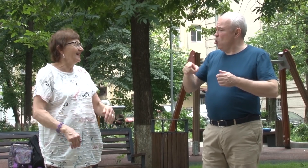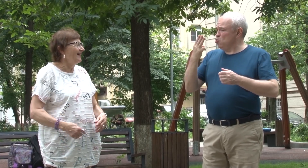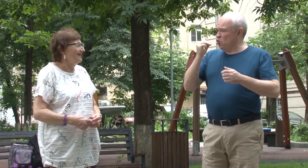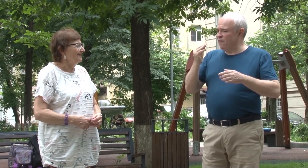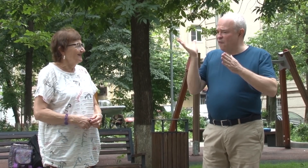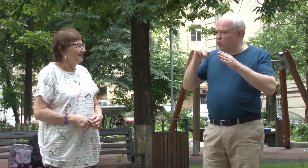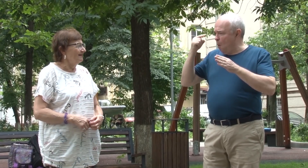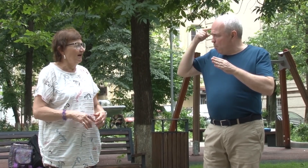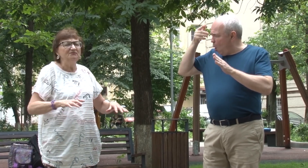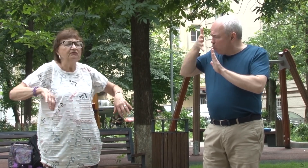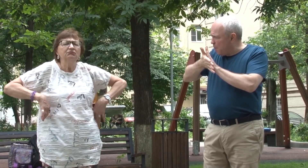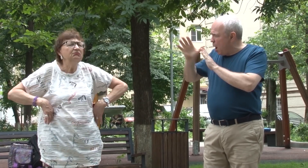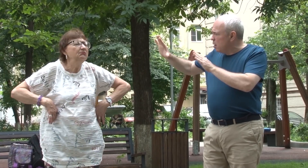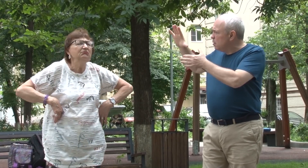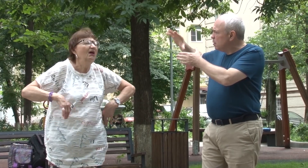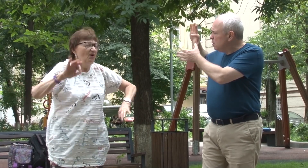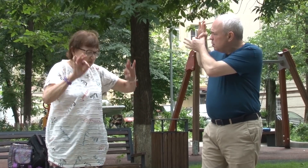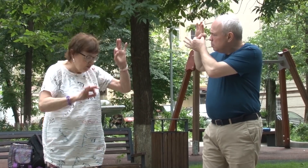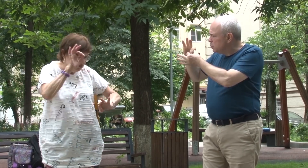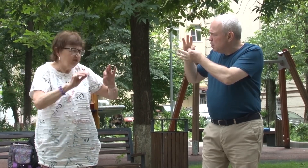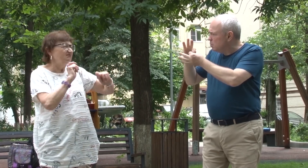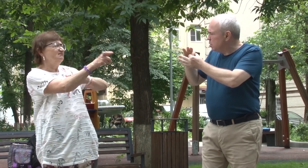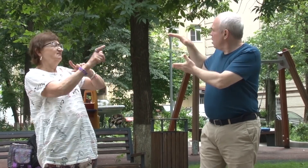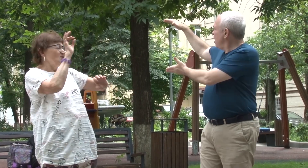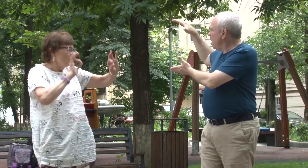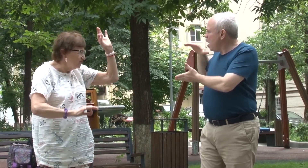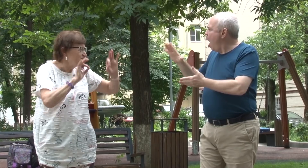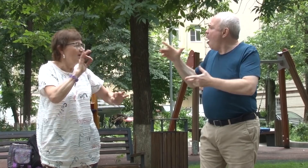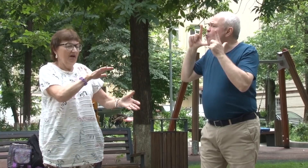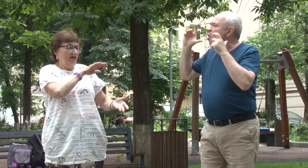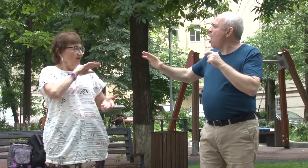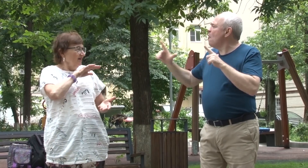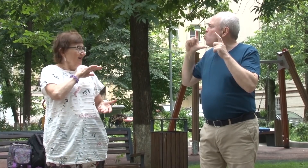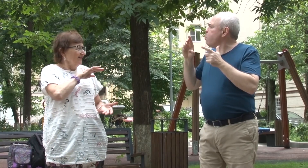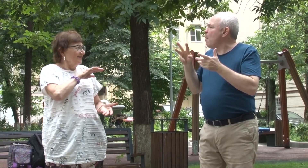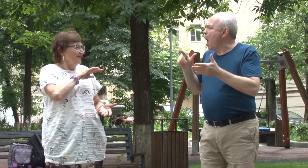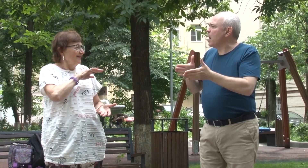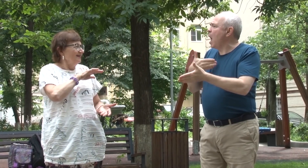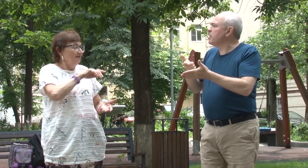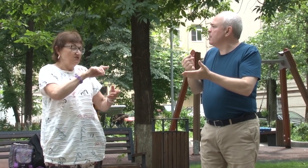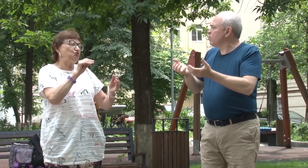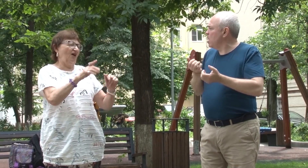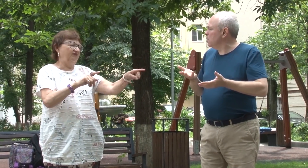Шеф все продумывал? Контролировал всю цепочку? А где брал фотобумагу, краски?